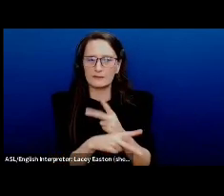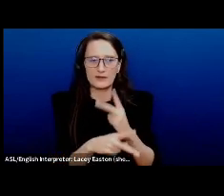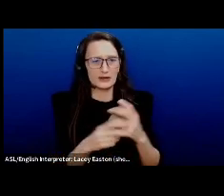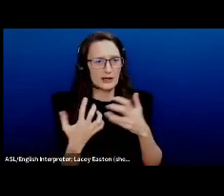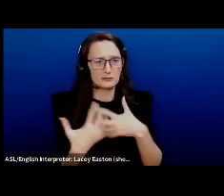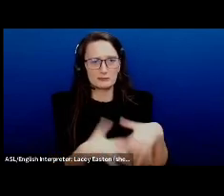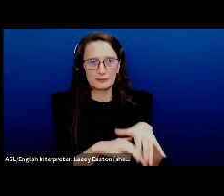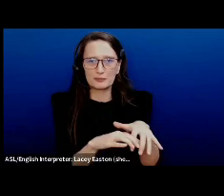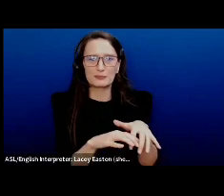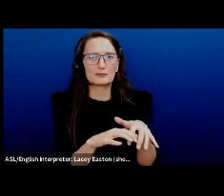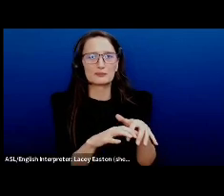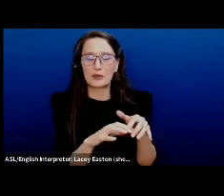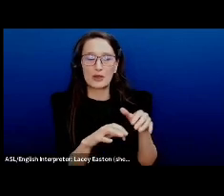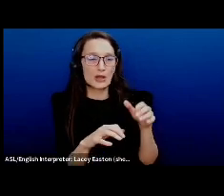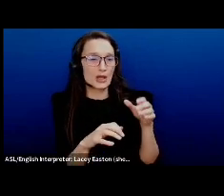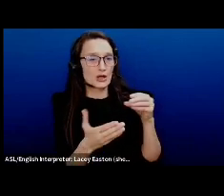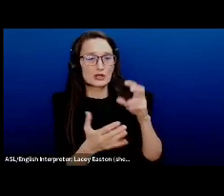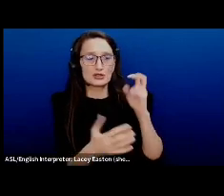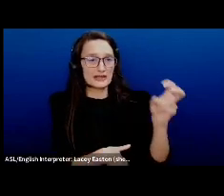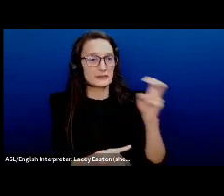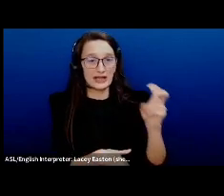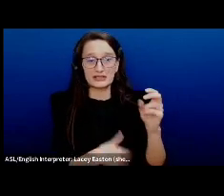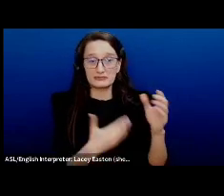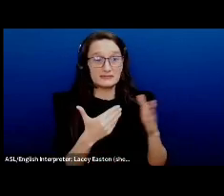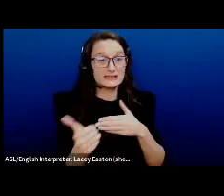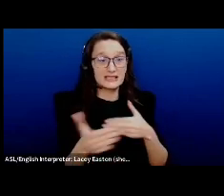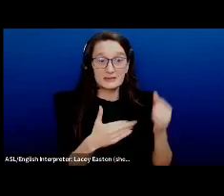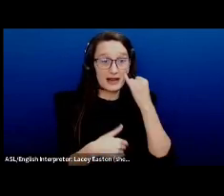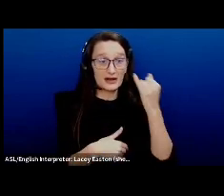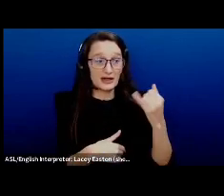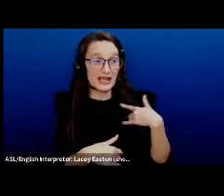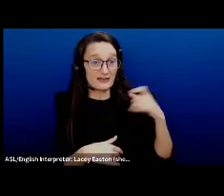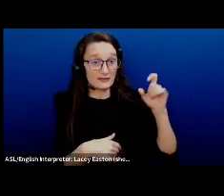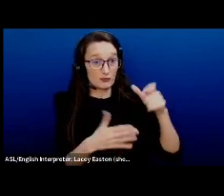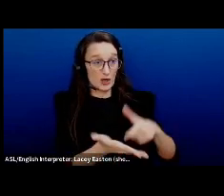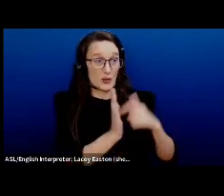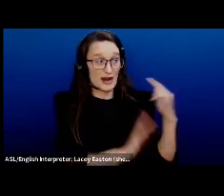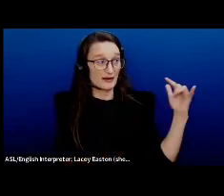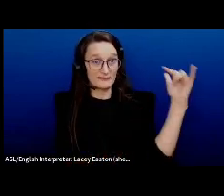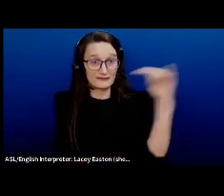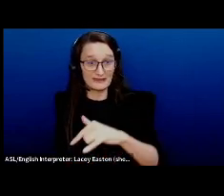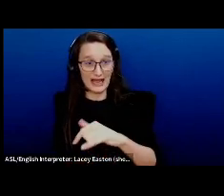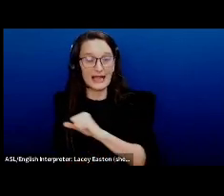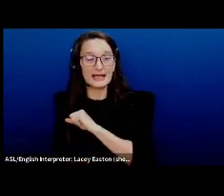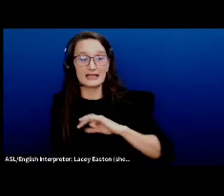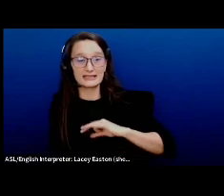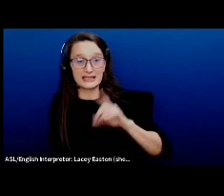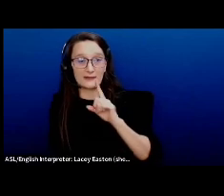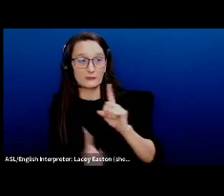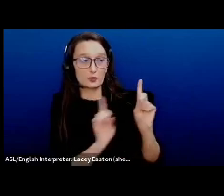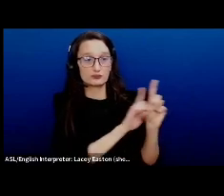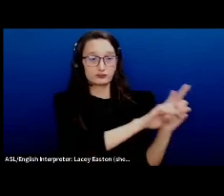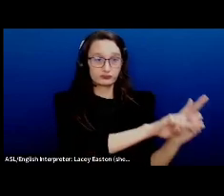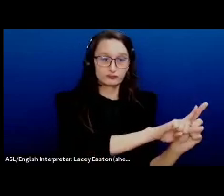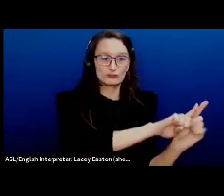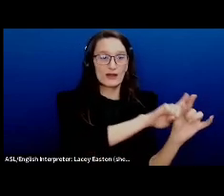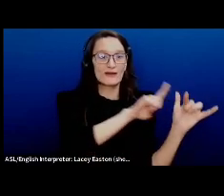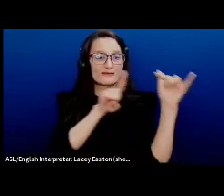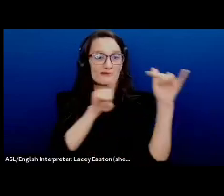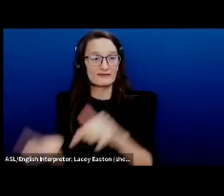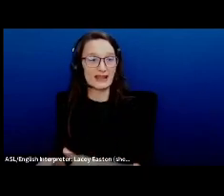nuestro personal vuela con él al campus. Y luego hacen lo mismo de regreso.